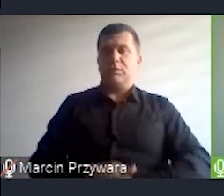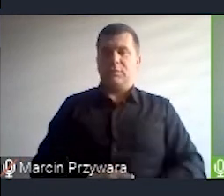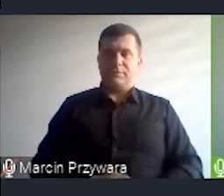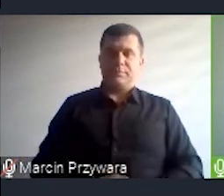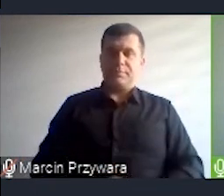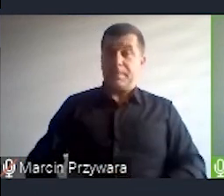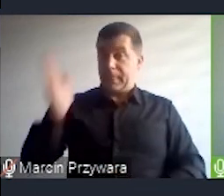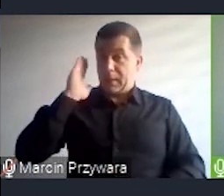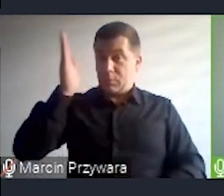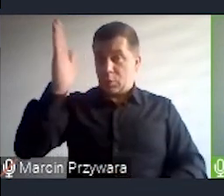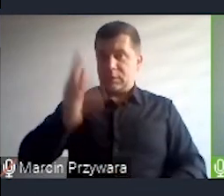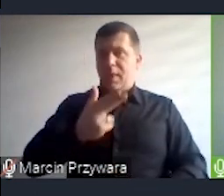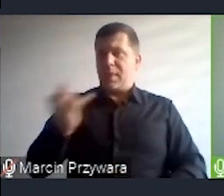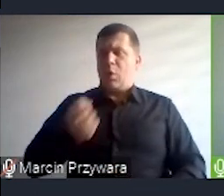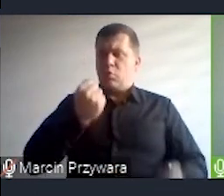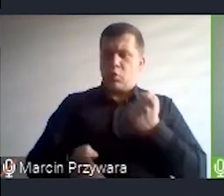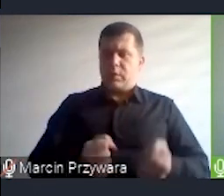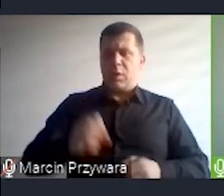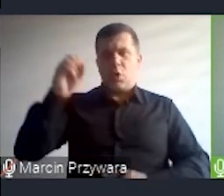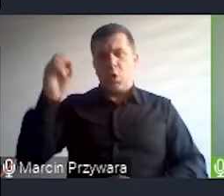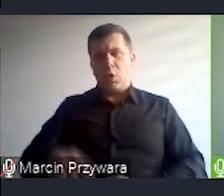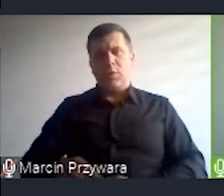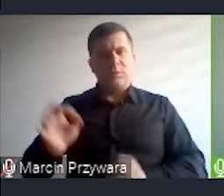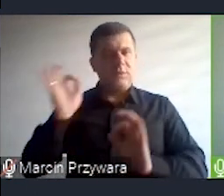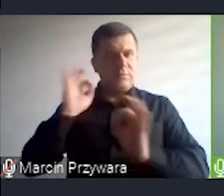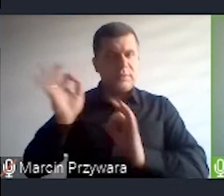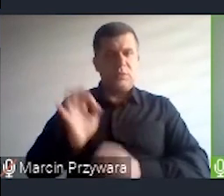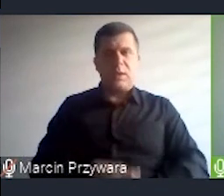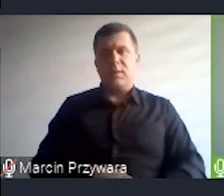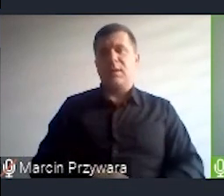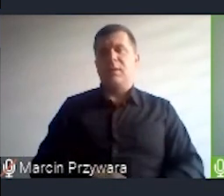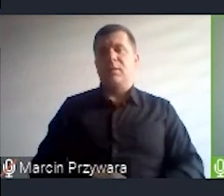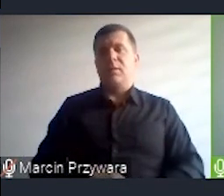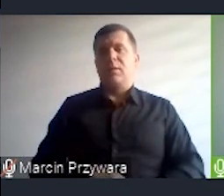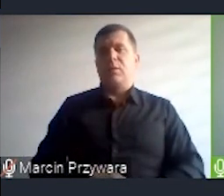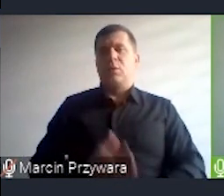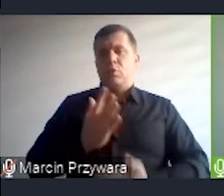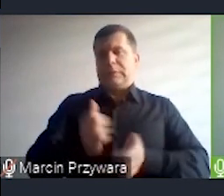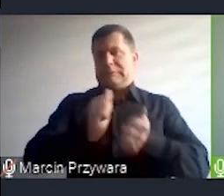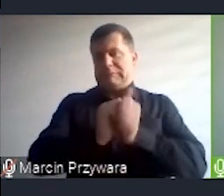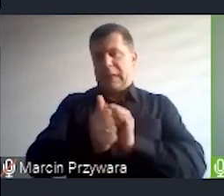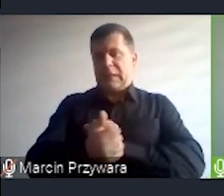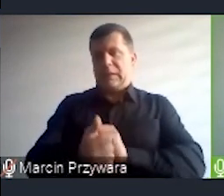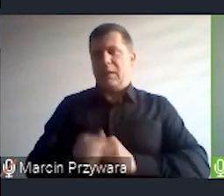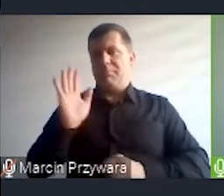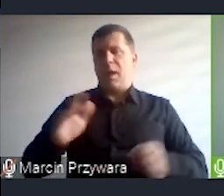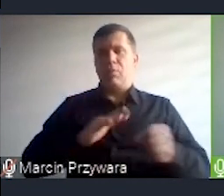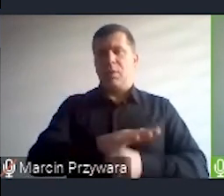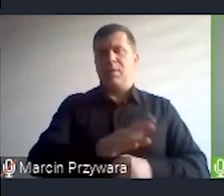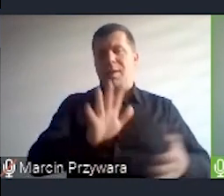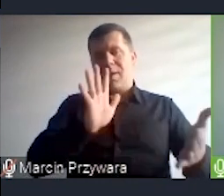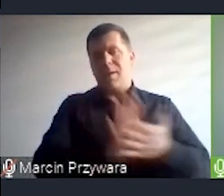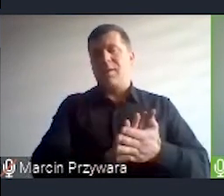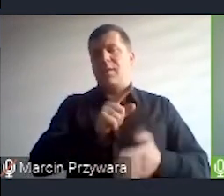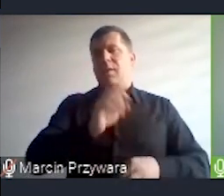Później najtrudniejsza, najgorsza przesłanka – nastąpiła istotna zmiana wpływająca na charakter projektu.